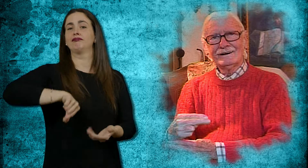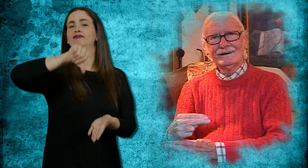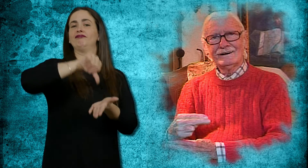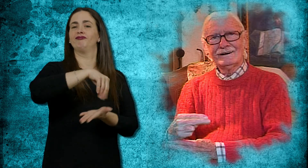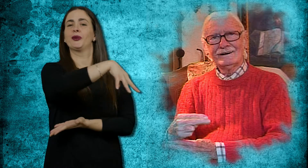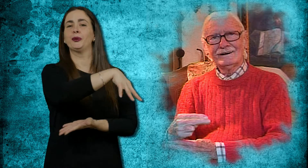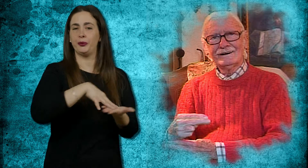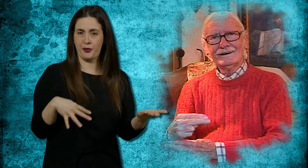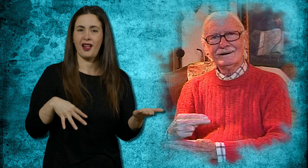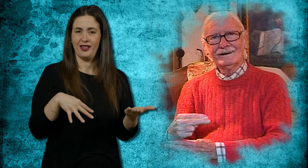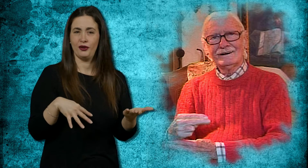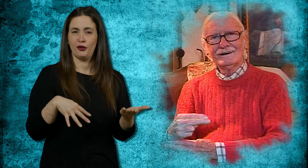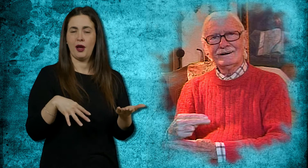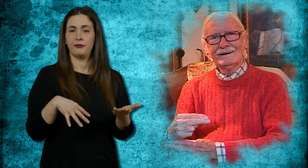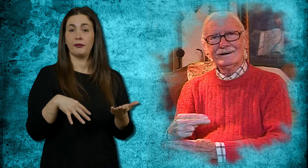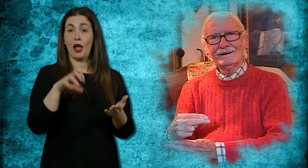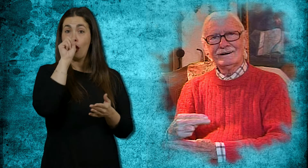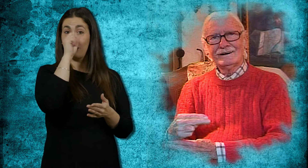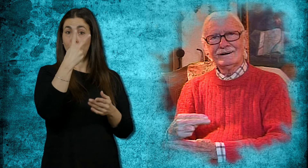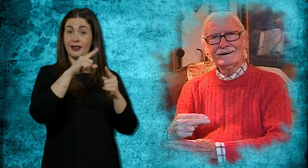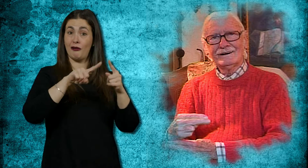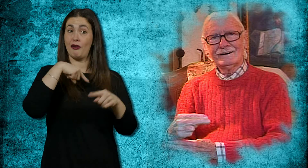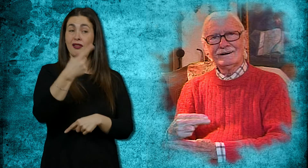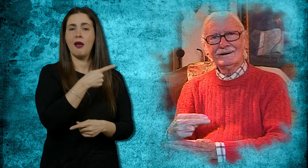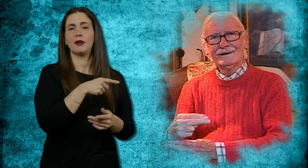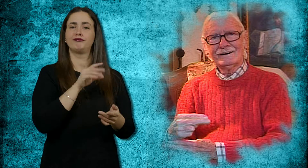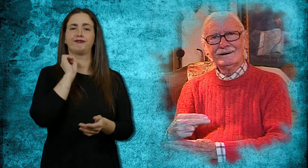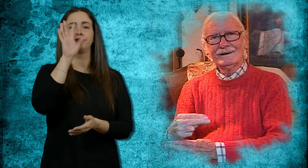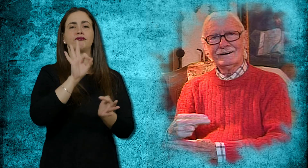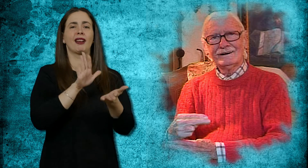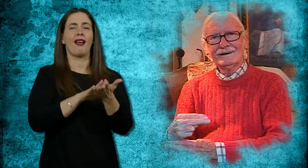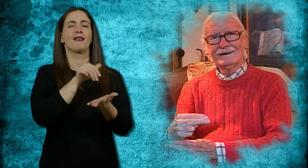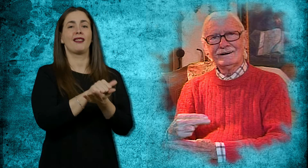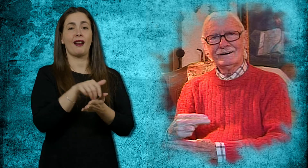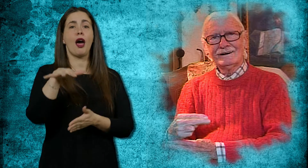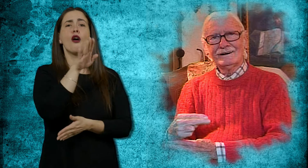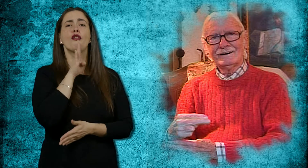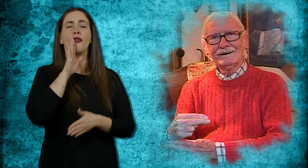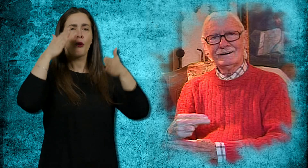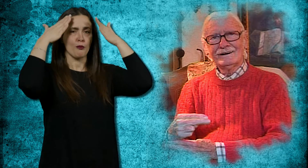Dos anys després, després de mudar-se a Barcelona, ell va començar a anar a les Llars Mundet